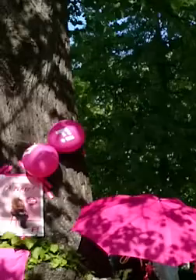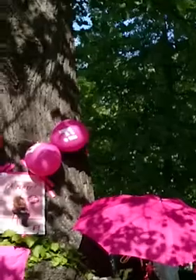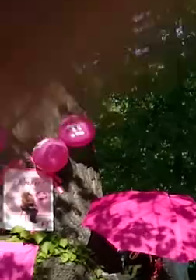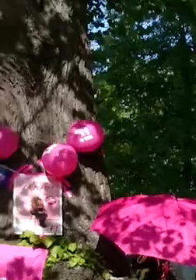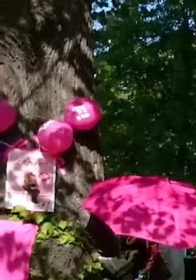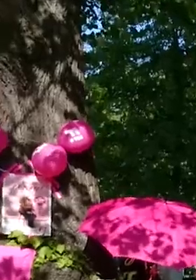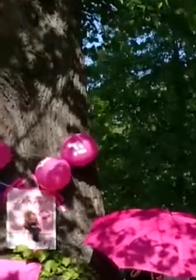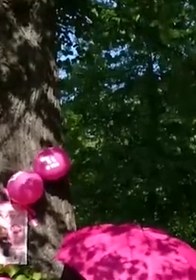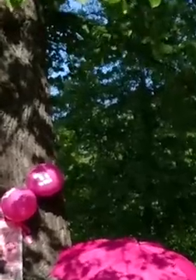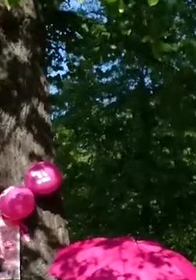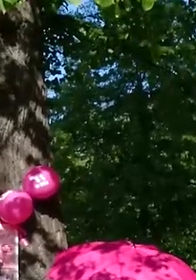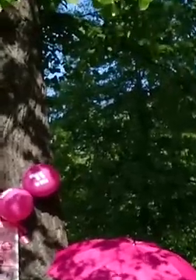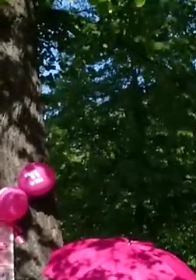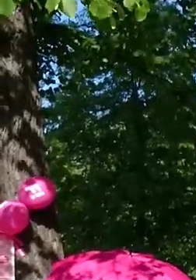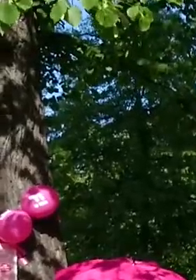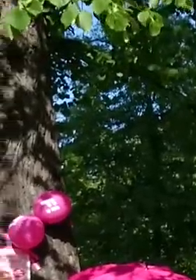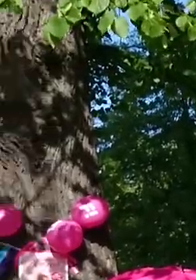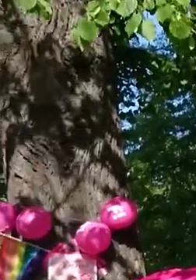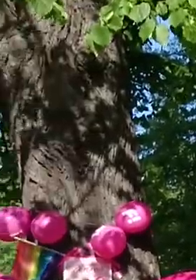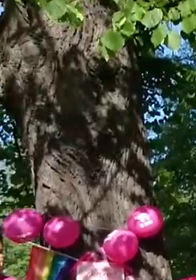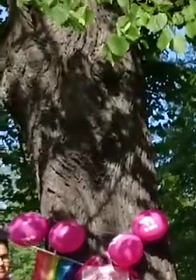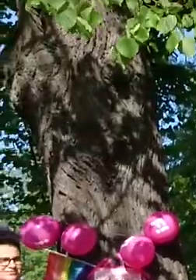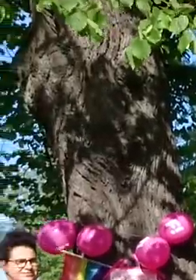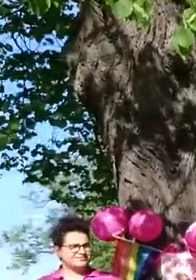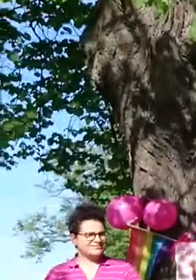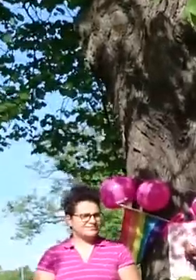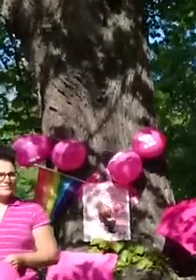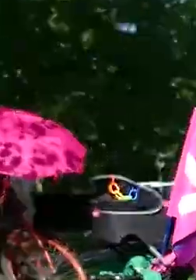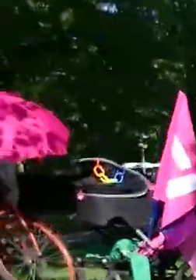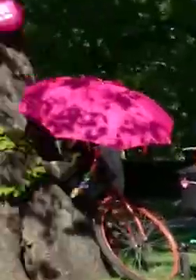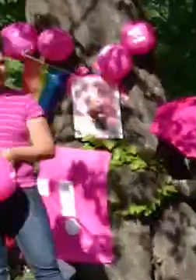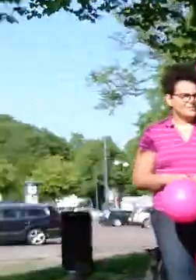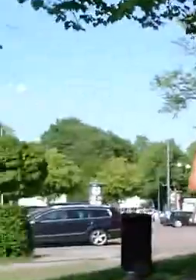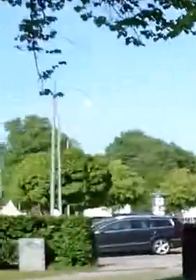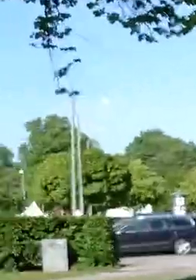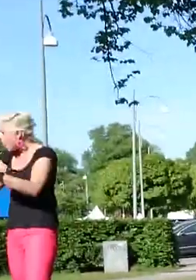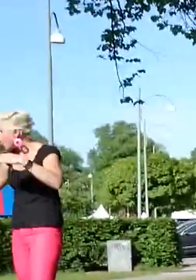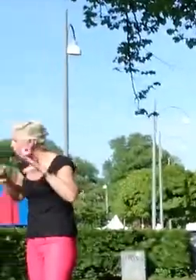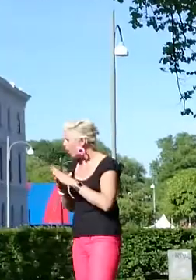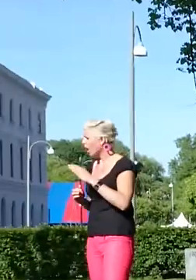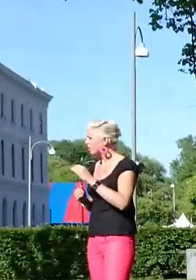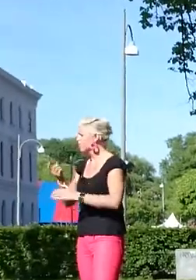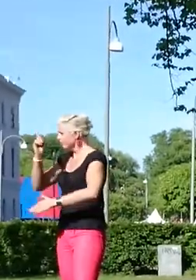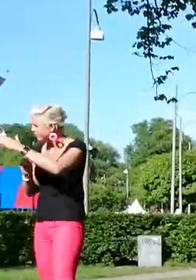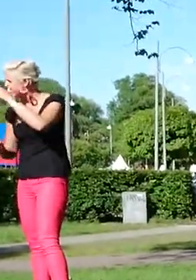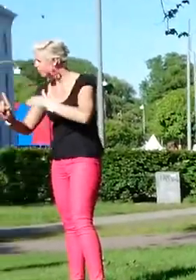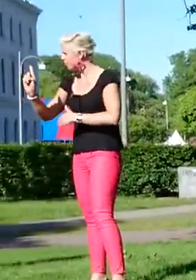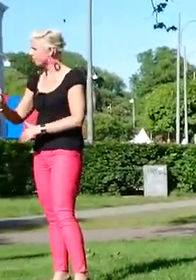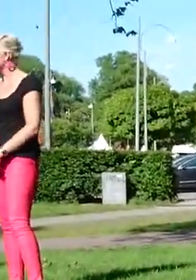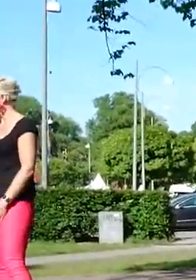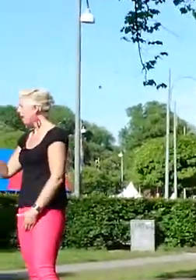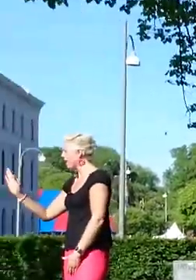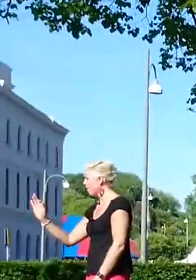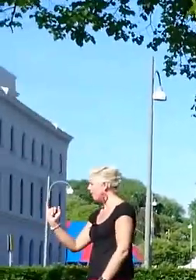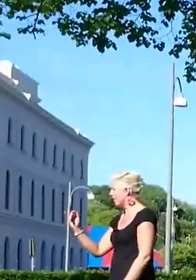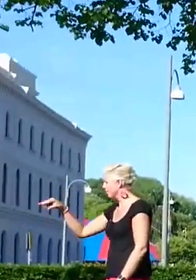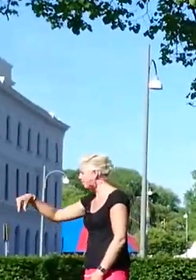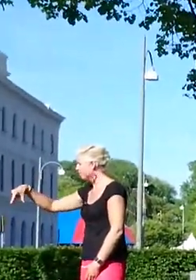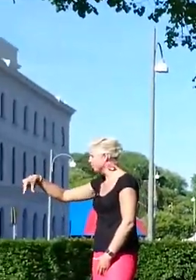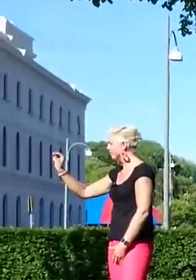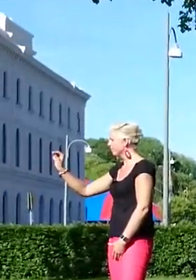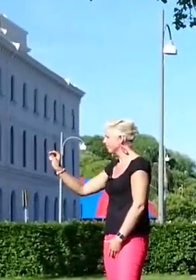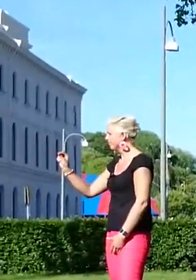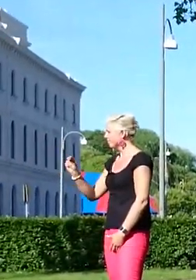Vi tog våra röstkort, promenerade iväg till vallokalen, gick in där, tog Feministiskt initiativs valsedel,